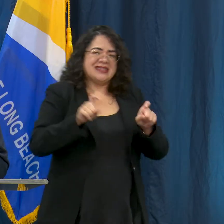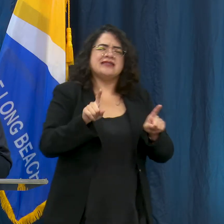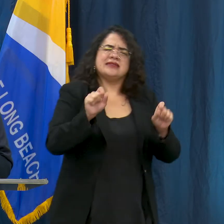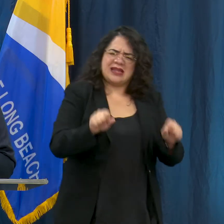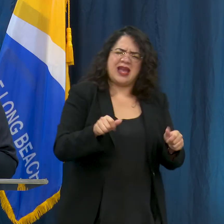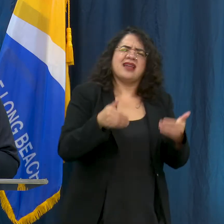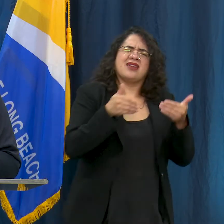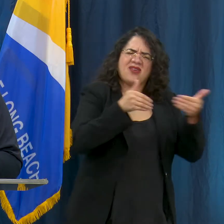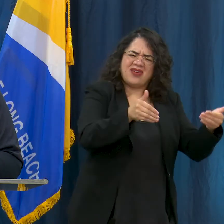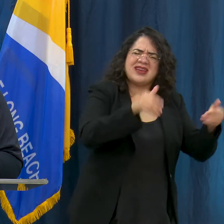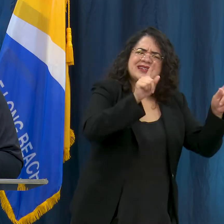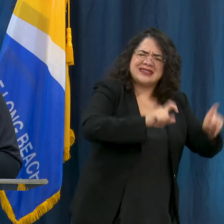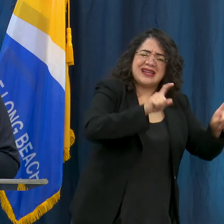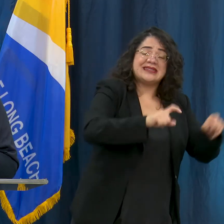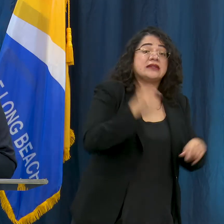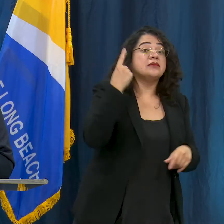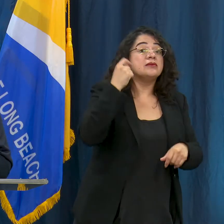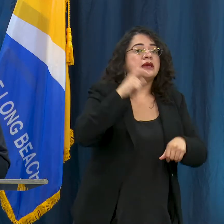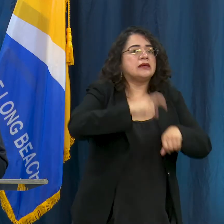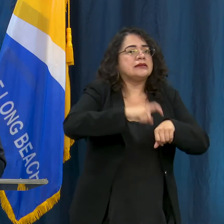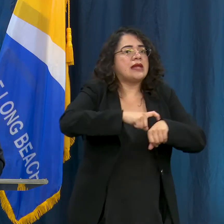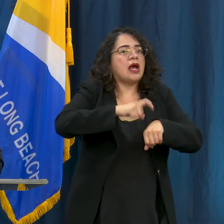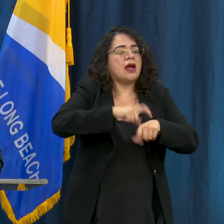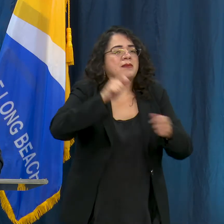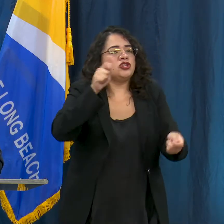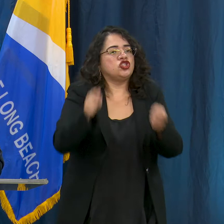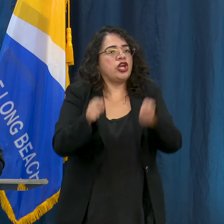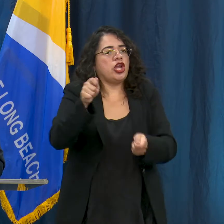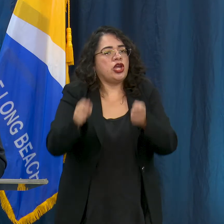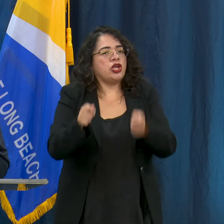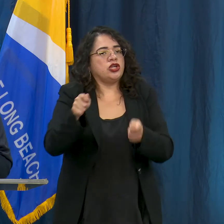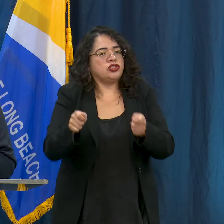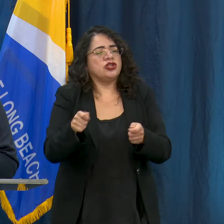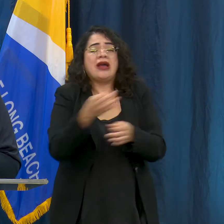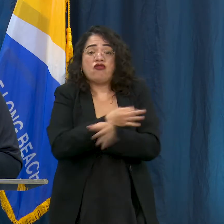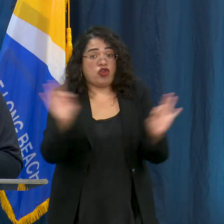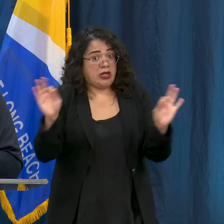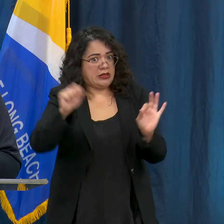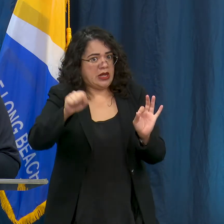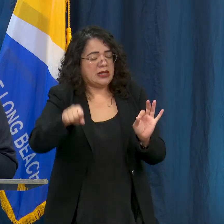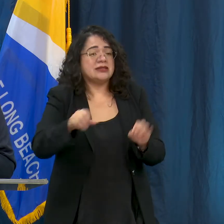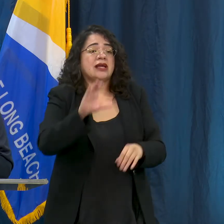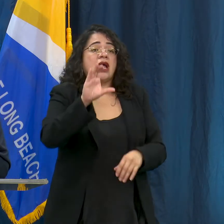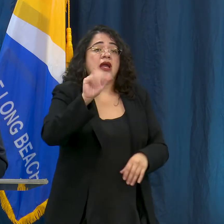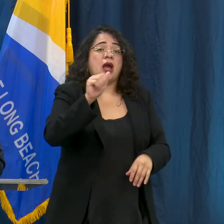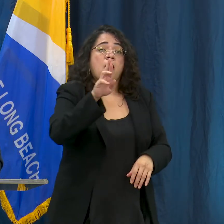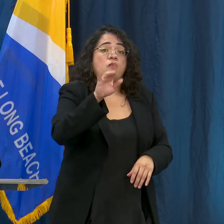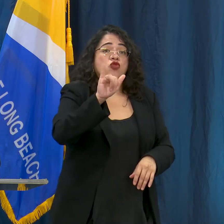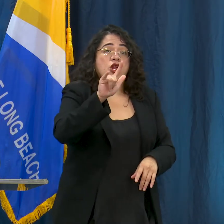poco nuestro Syrah rios en la high schoo dicaprio en el juez hoy estamos de Diez